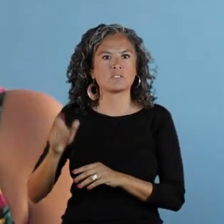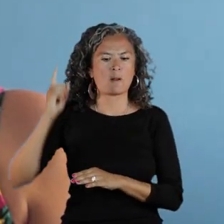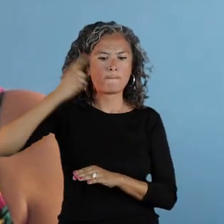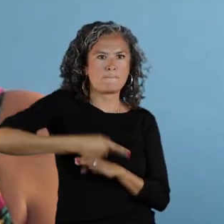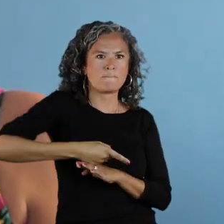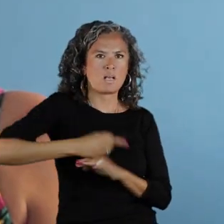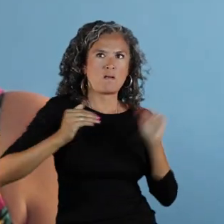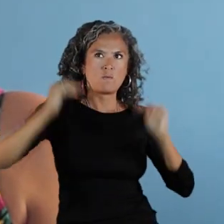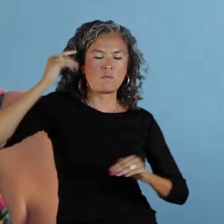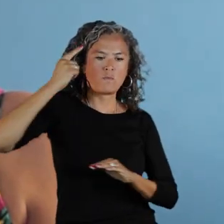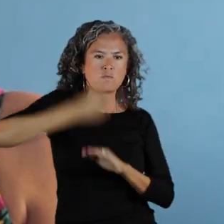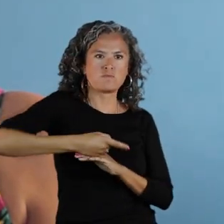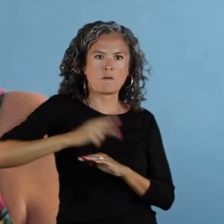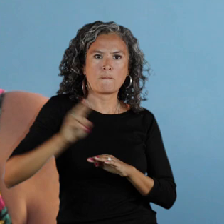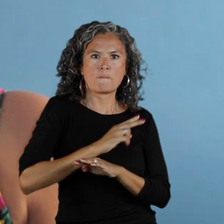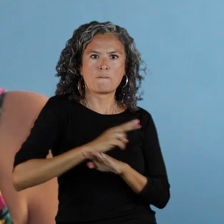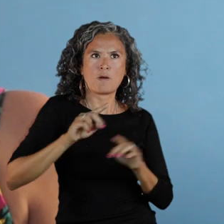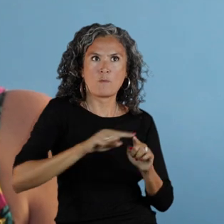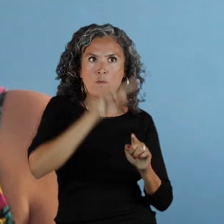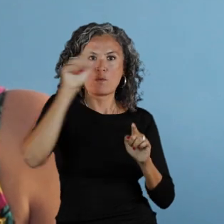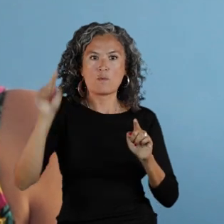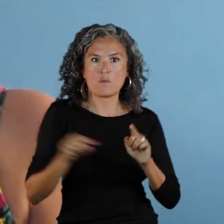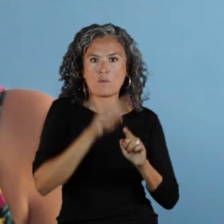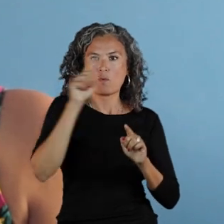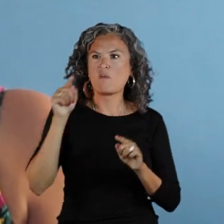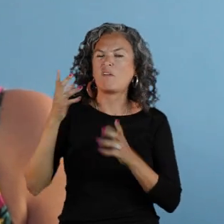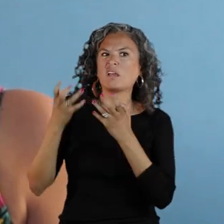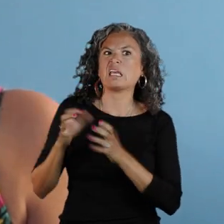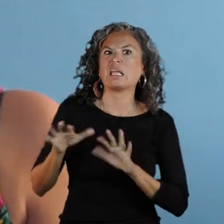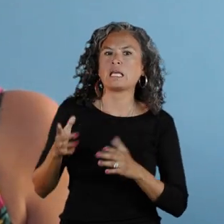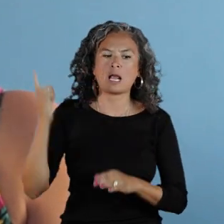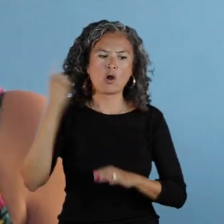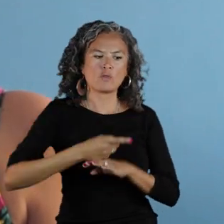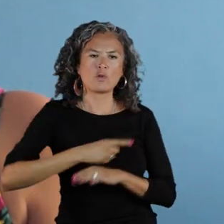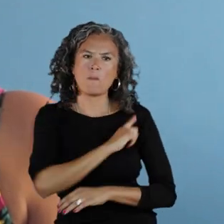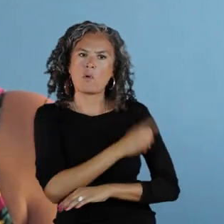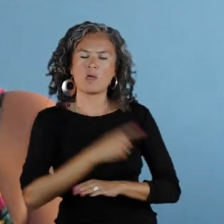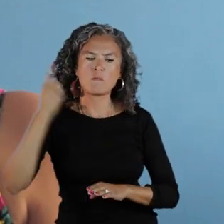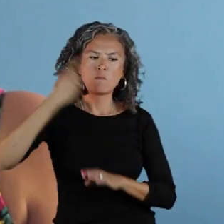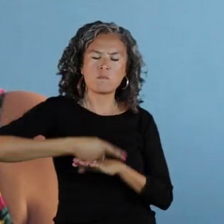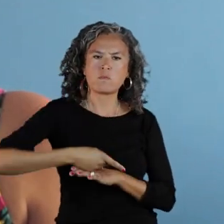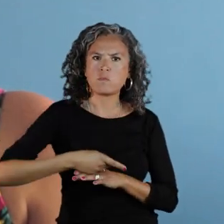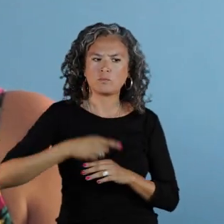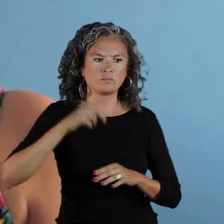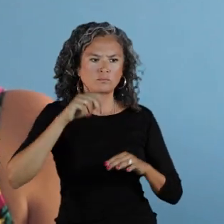Al dominador lo que le importa es tener el poder sobre la otra persona, es el que decide,